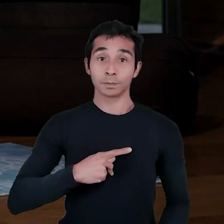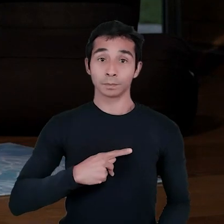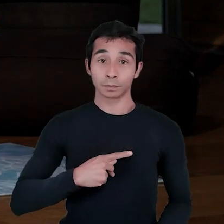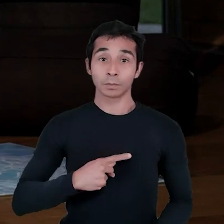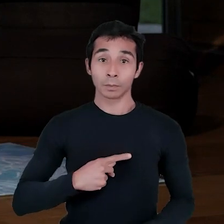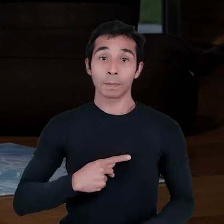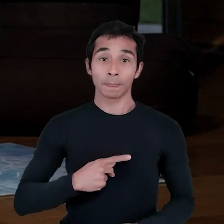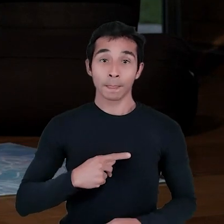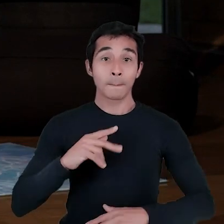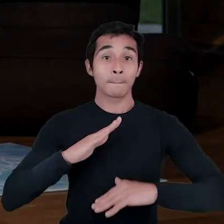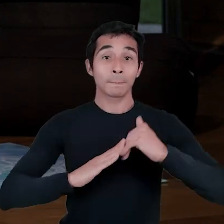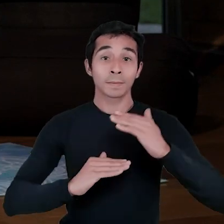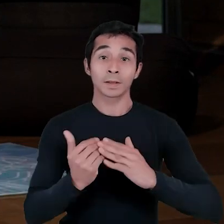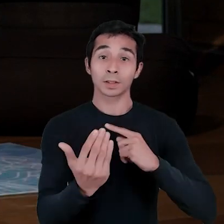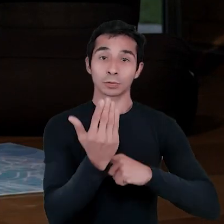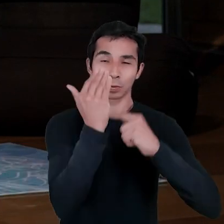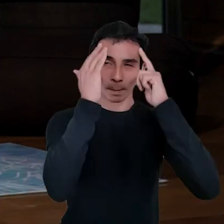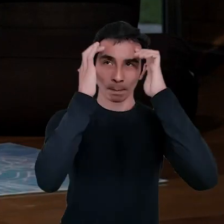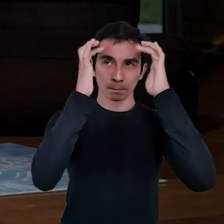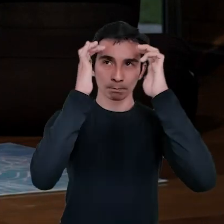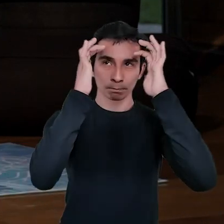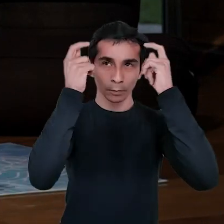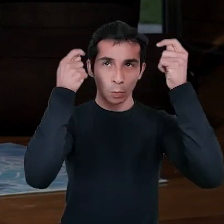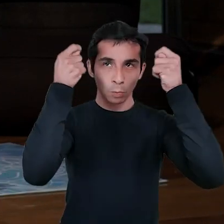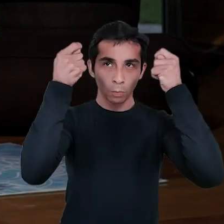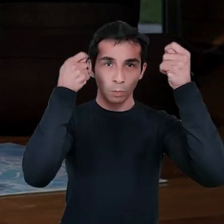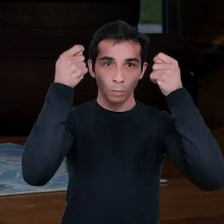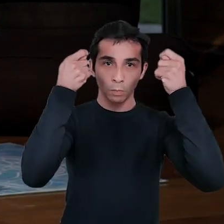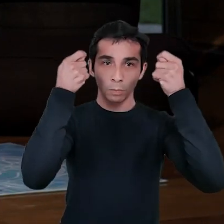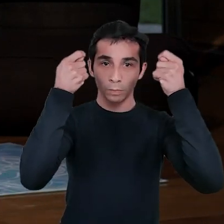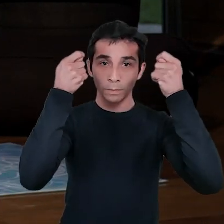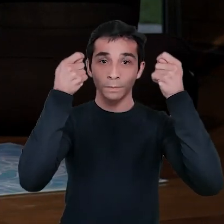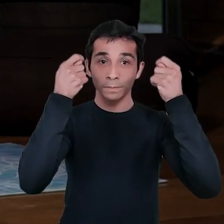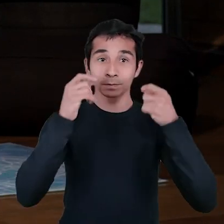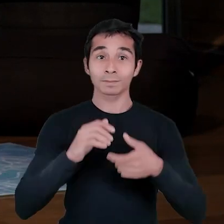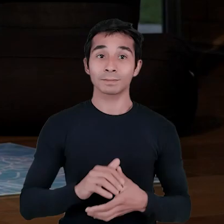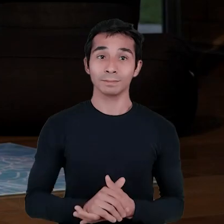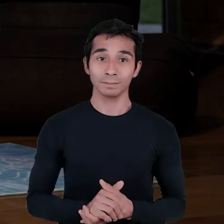voltado para o entendimento dos aspectos mentais, e seu controle.